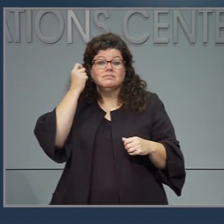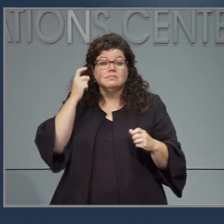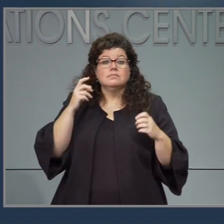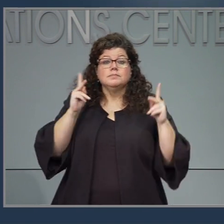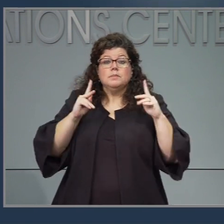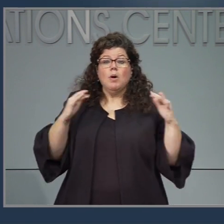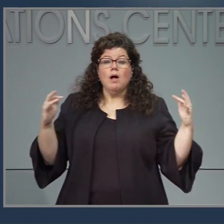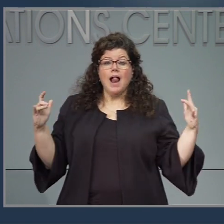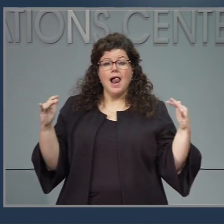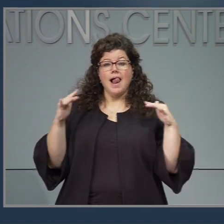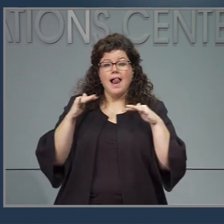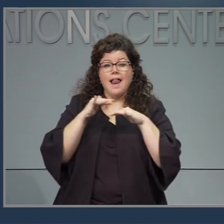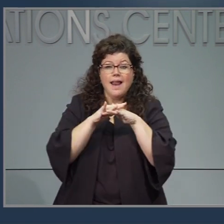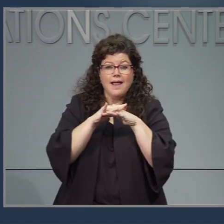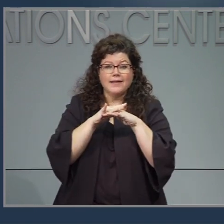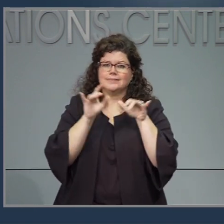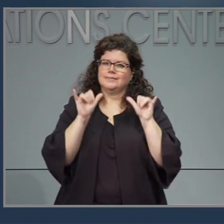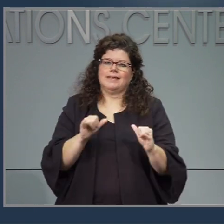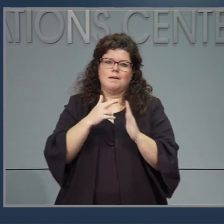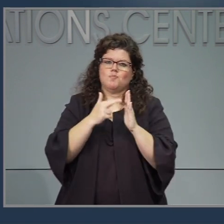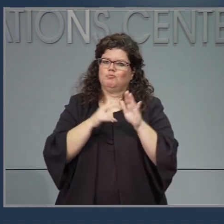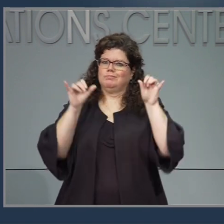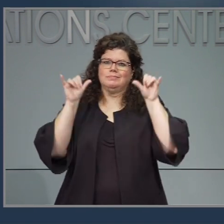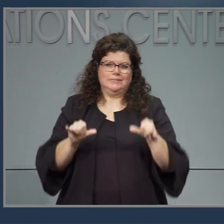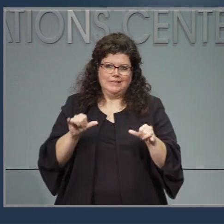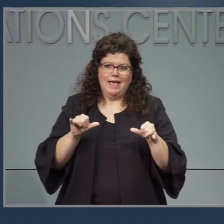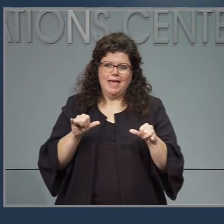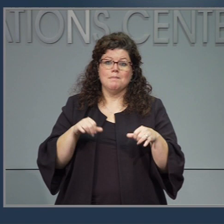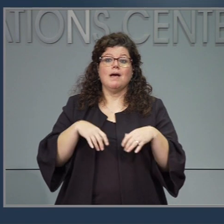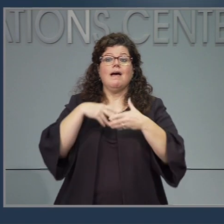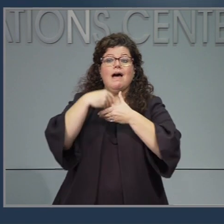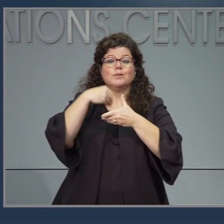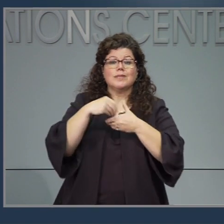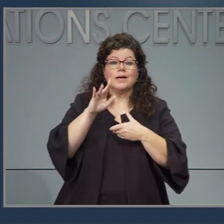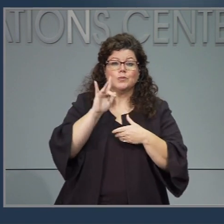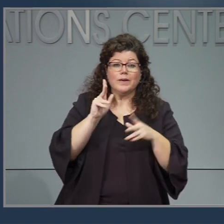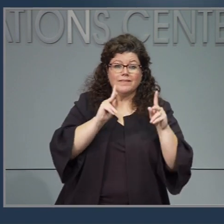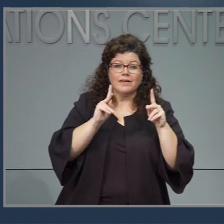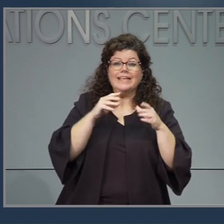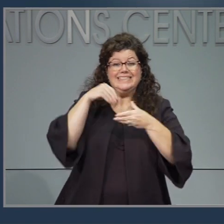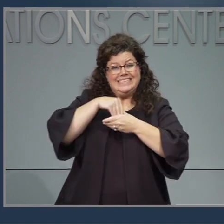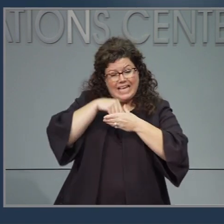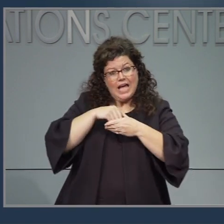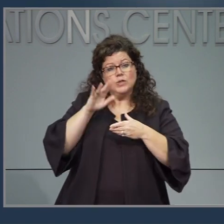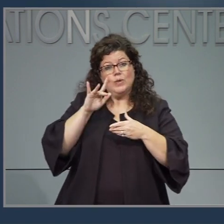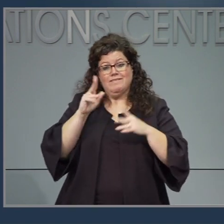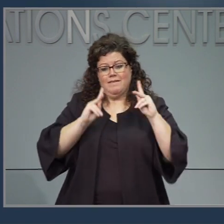personas en interiores y cincuenta al exterior. Se continuará con la prohibición de venta de alcohol